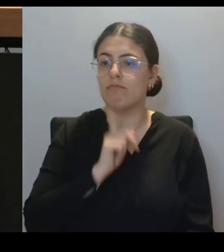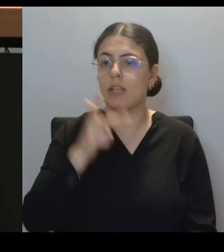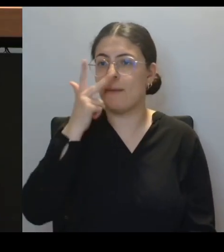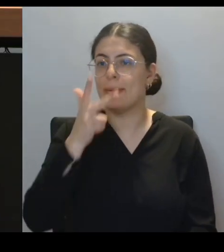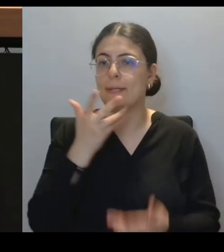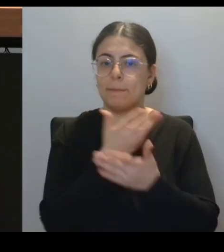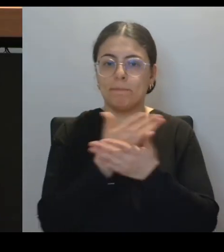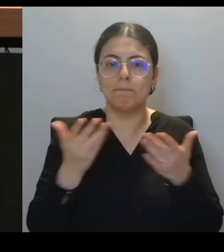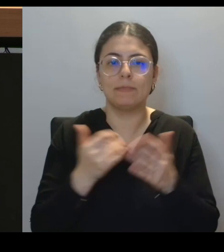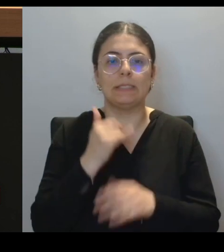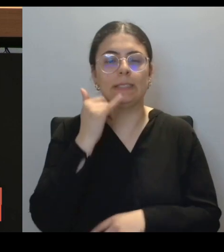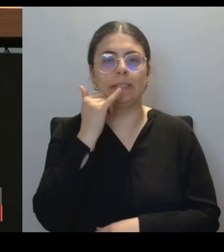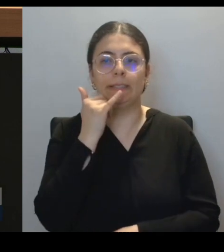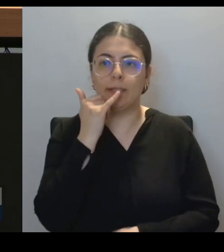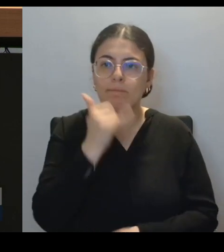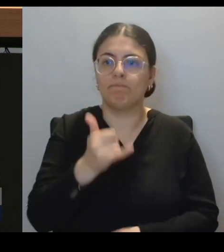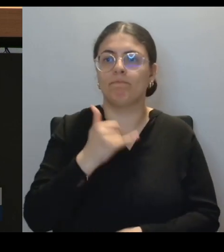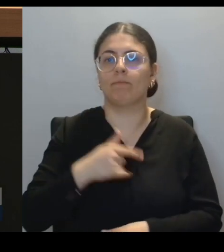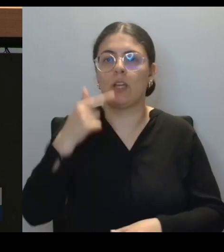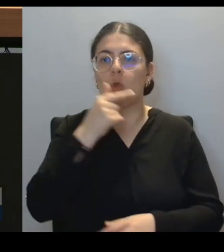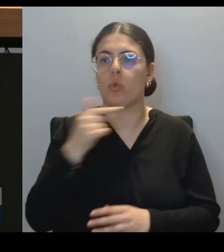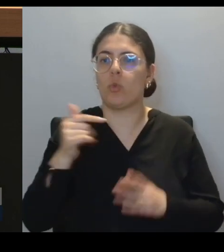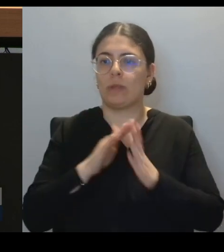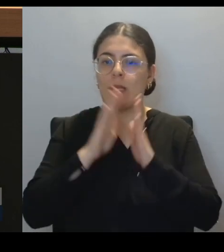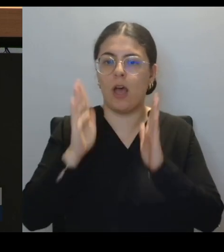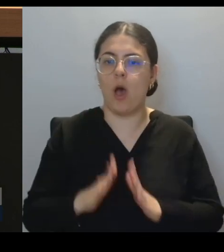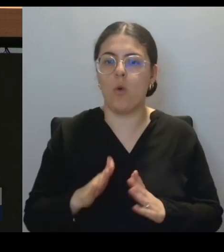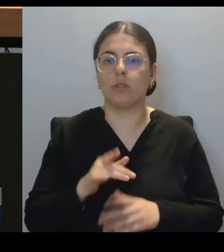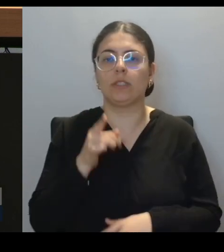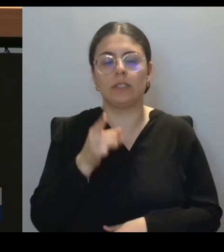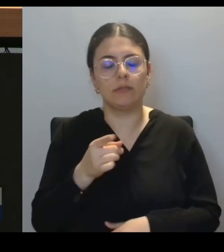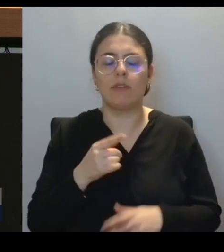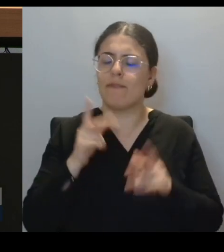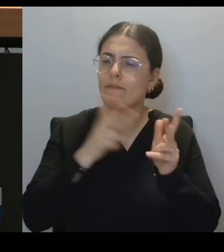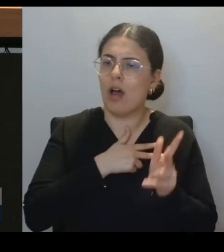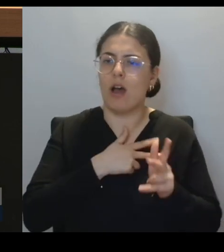bunteste, bekannteste Haus auf der Kastanienallee im Prenzlauer Berg.